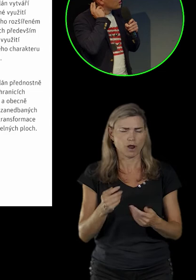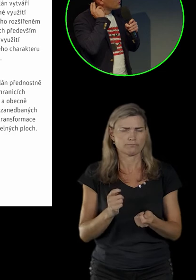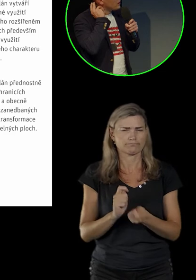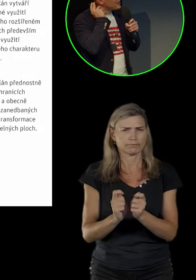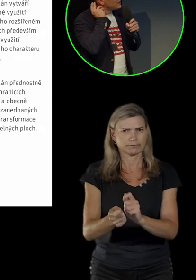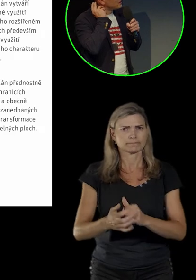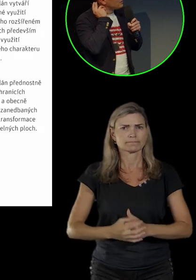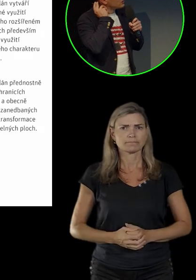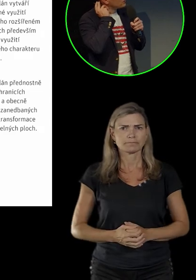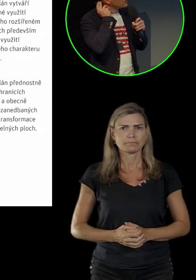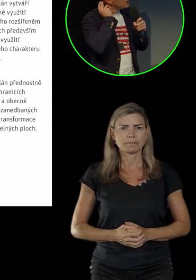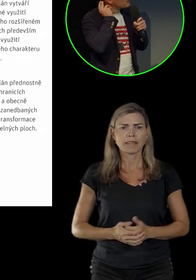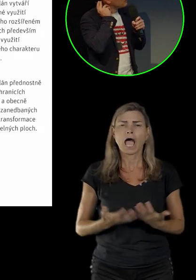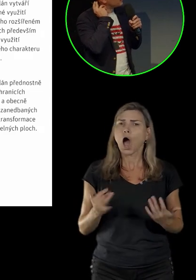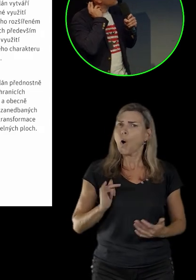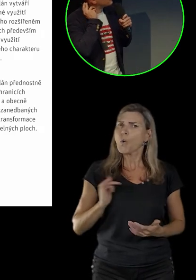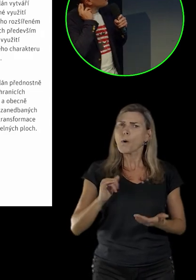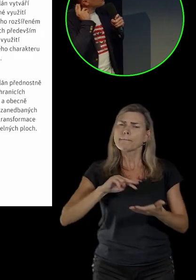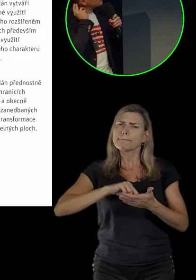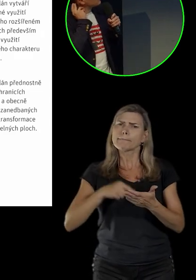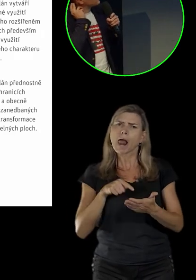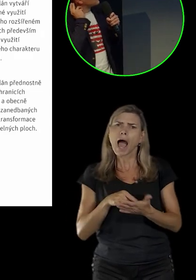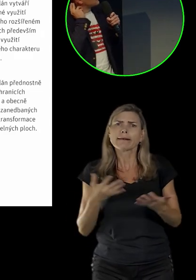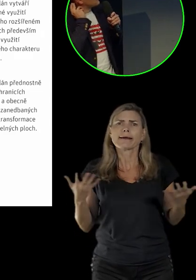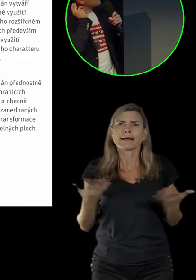Když se podíváme, kde tedy Metropolitní plán staví, kde je ta největší intenzita,